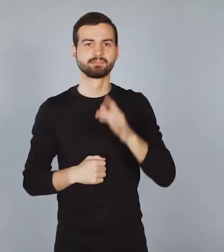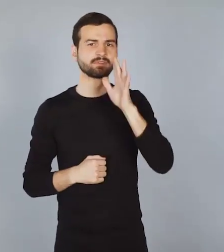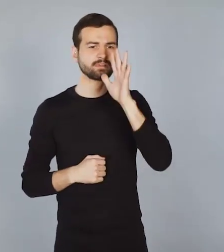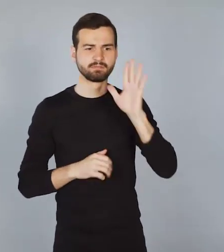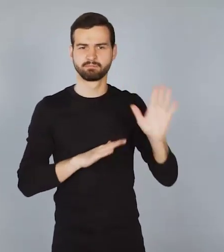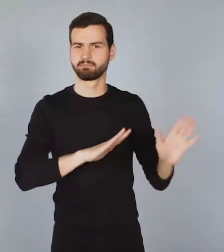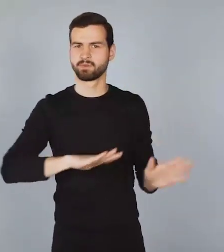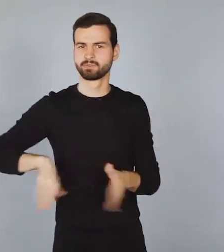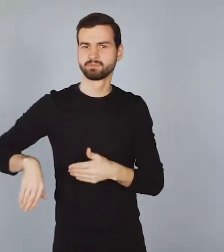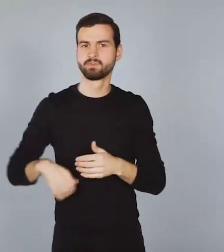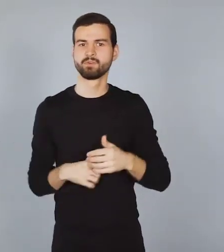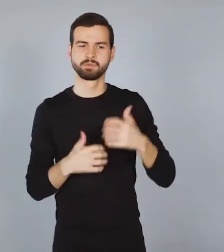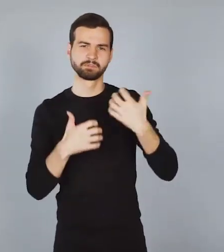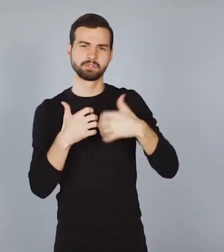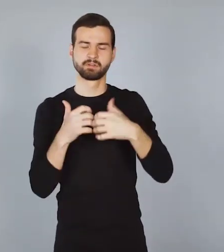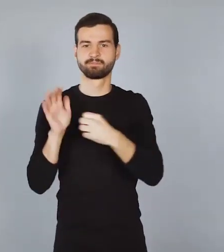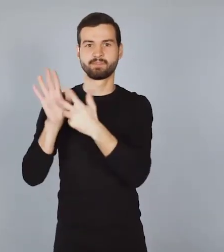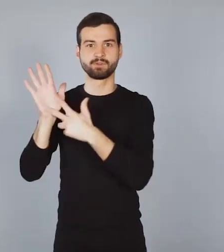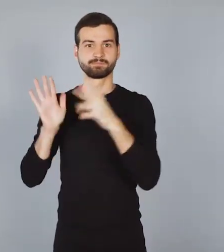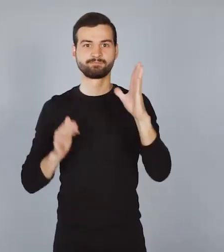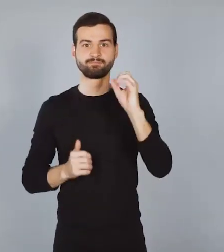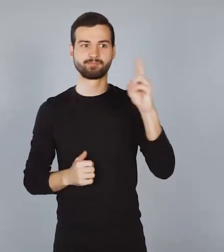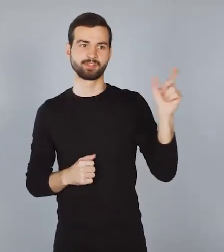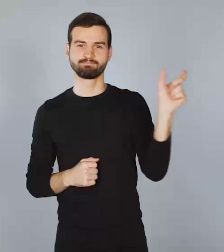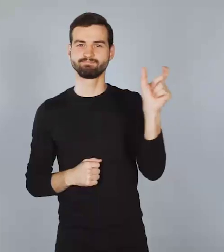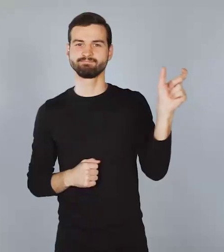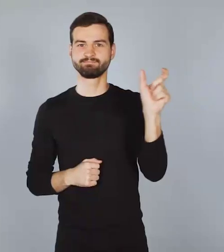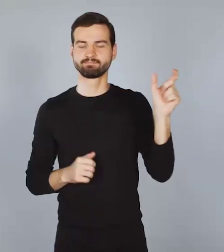Гораздо позже, в середине XVIII века,